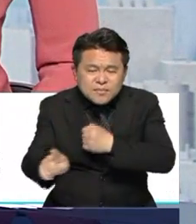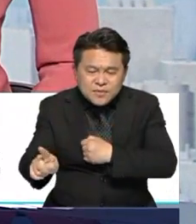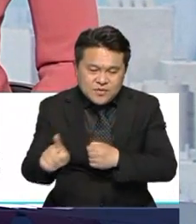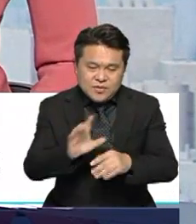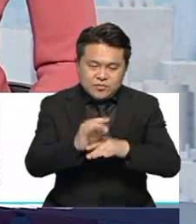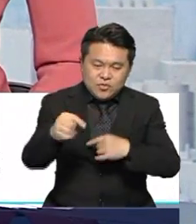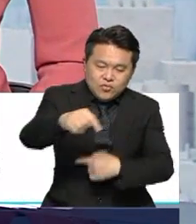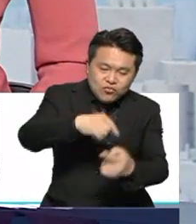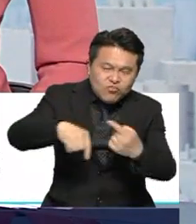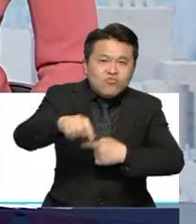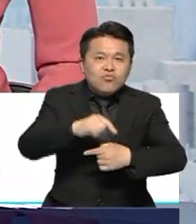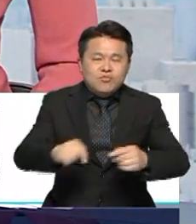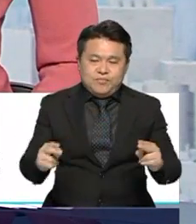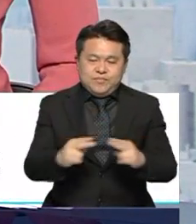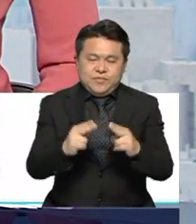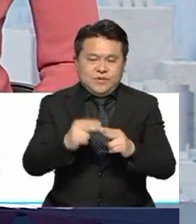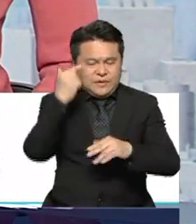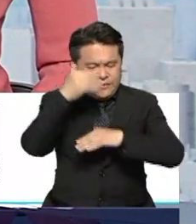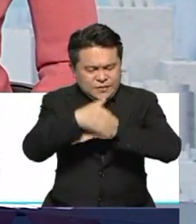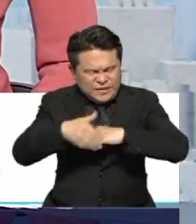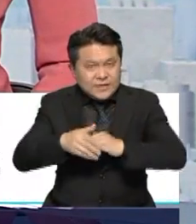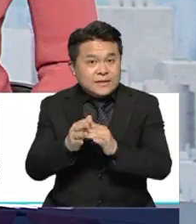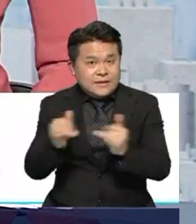양성에 나섰다는 소식을 중심으로 전해 드리겠습니다. 유영수 기자입니다.